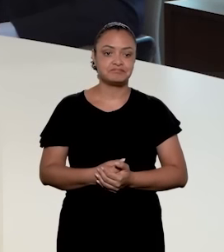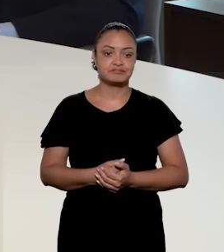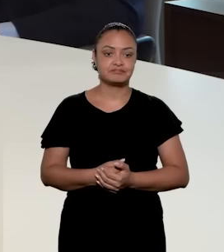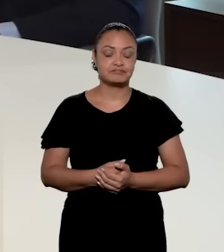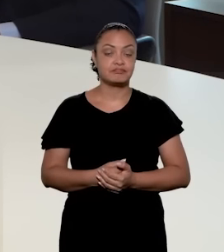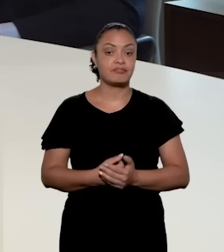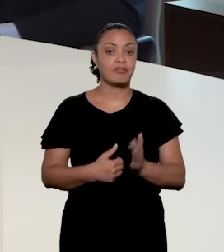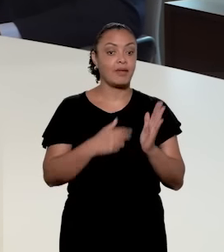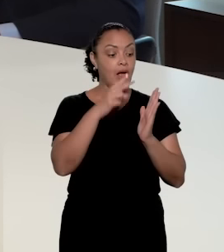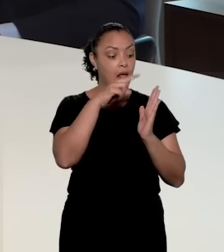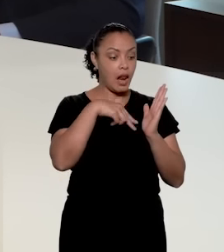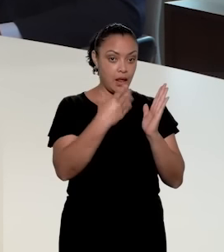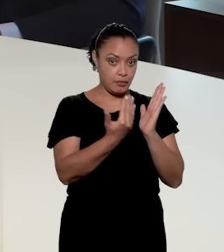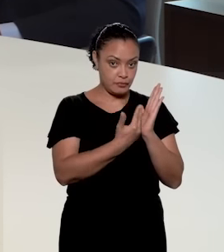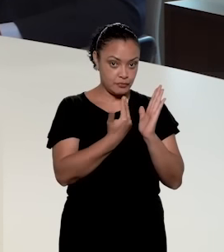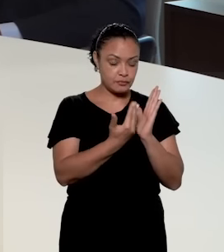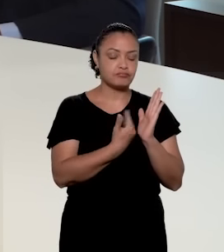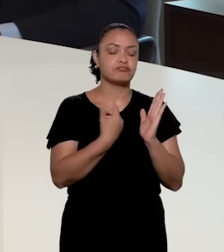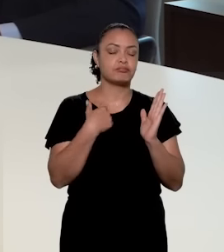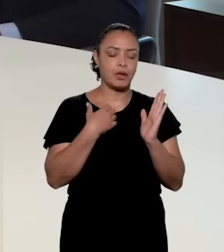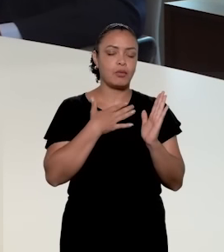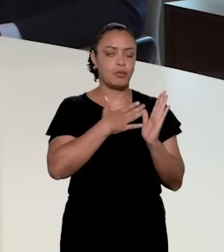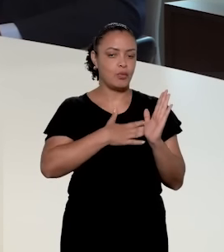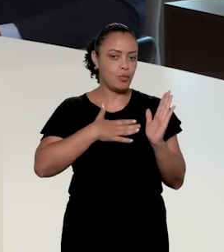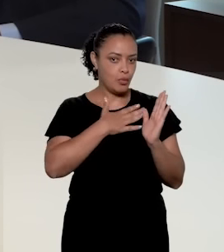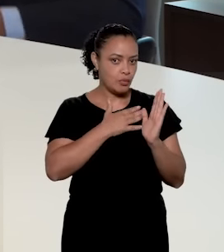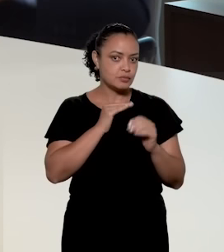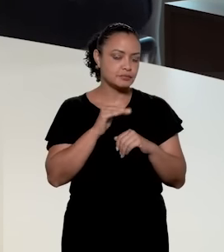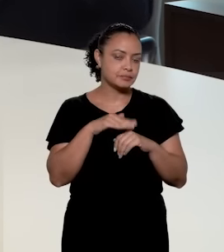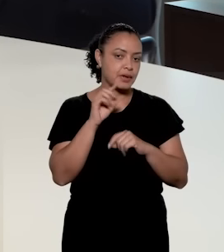Em matéria de leitura, eu tenho um livro de cabeceira, leio bastante,